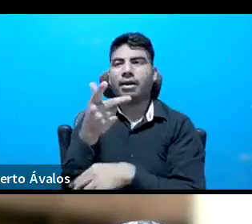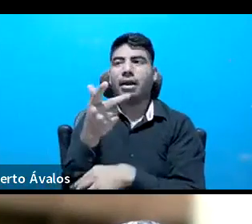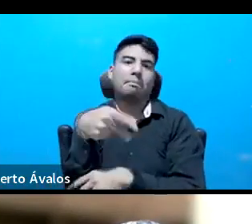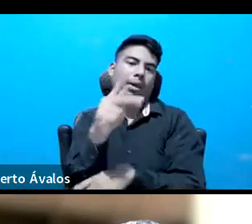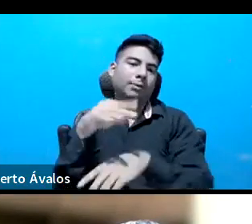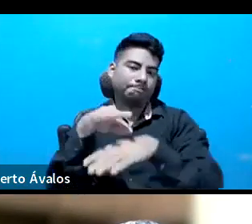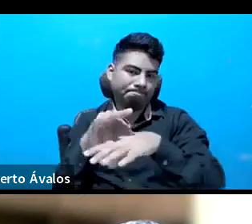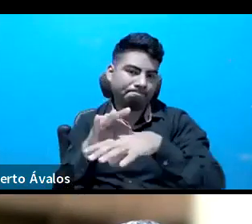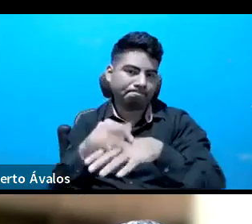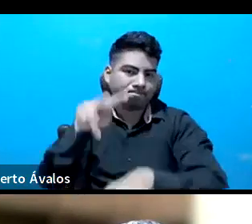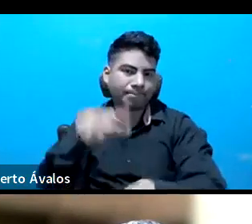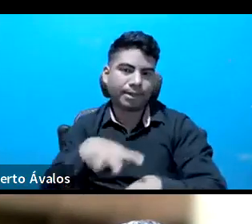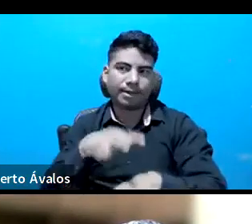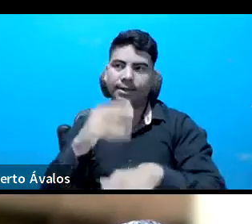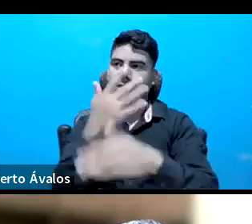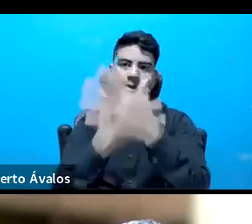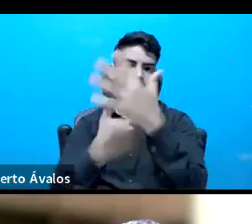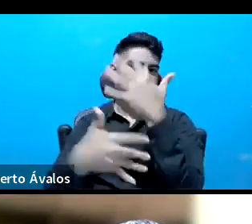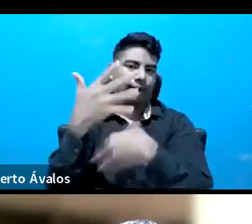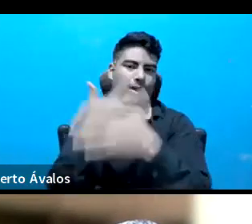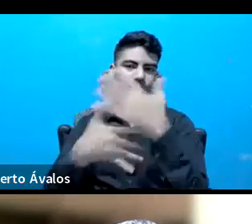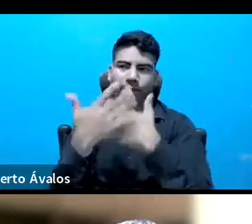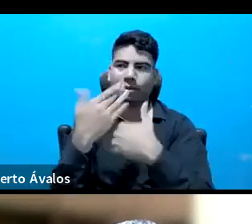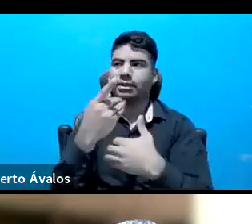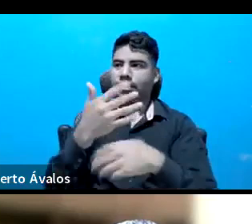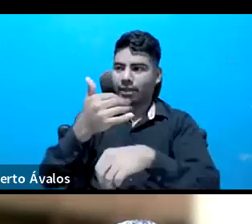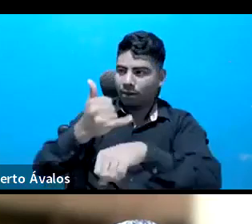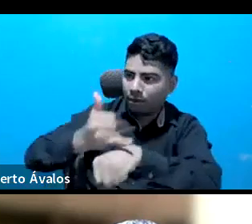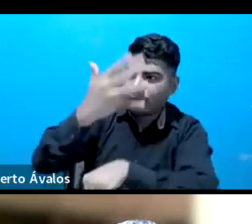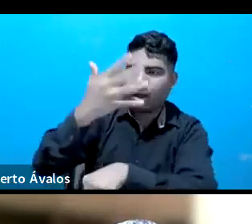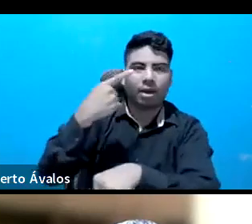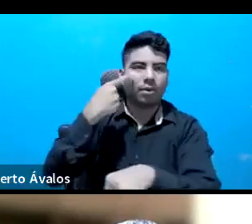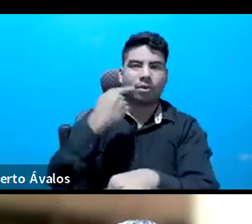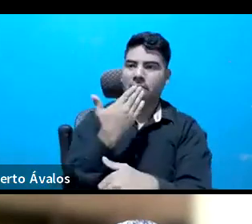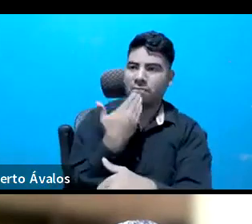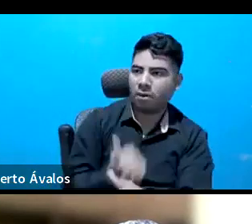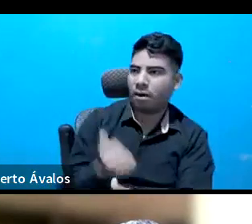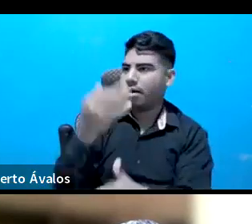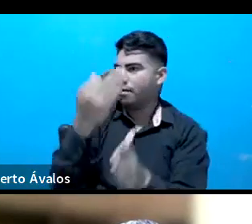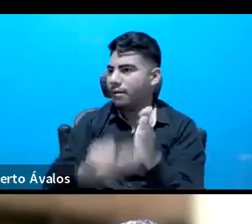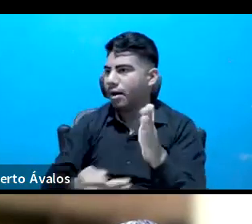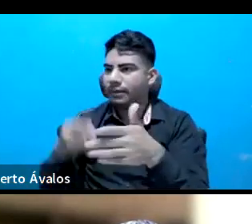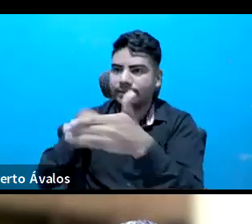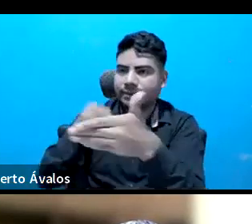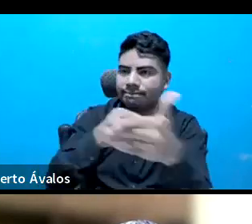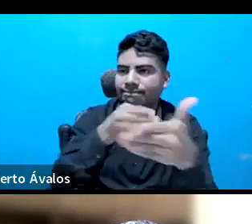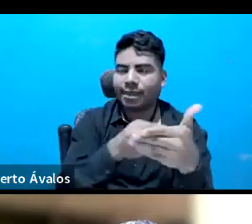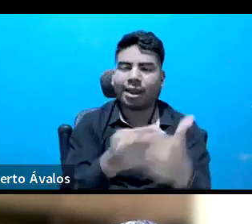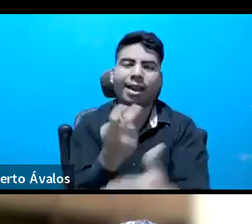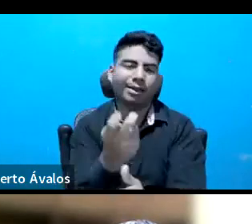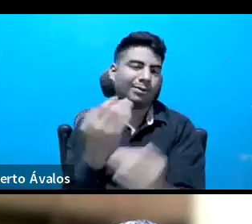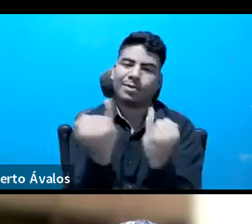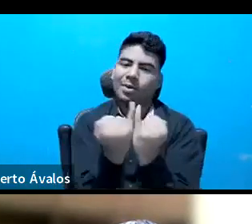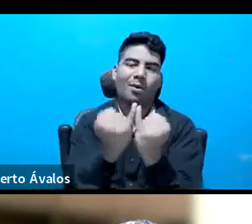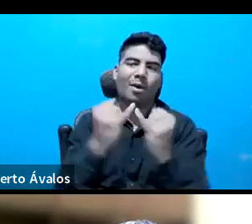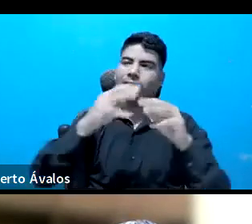n en otros en otros países, Lo que sí es una realidad es que la lengua es crita es el mismo es el mismo problema en todos lados Y hay muy pocas personas